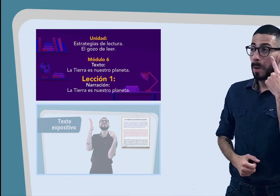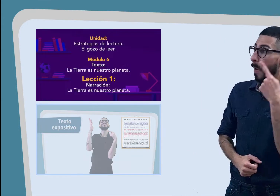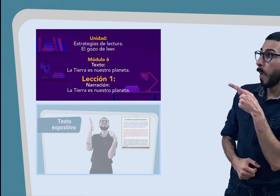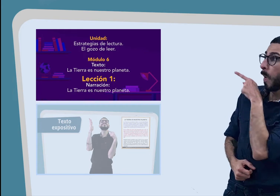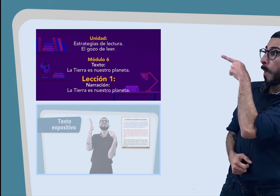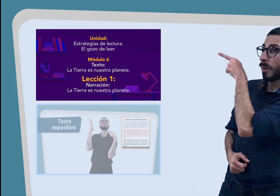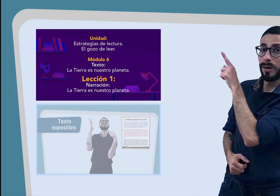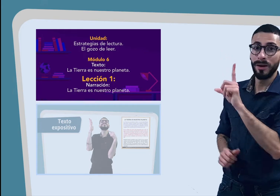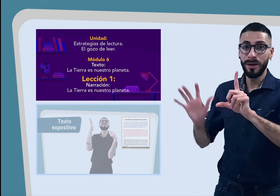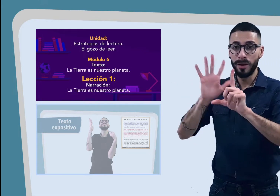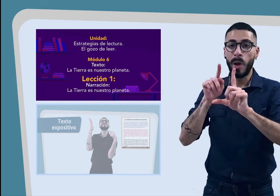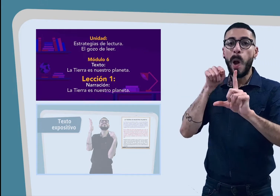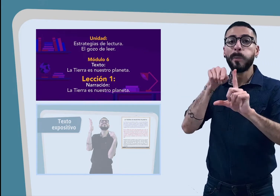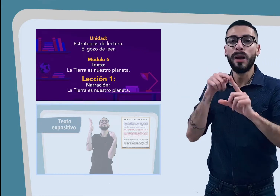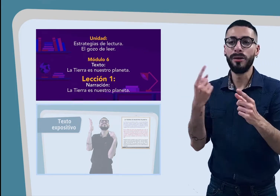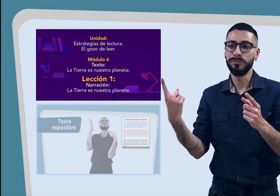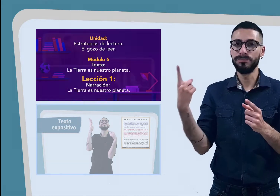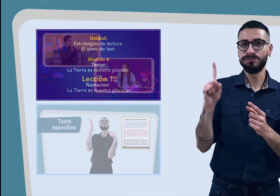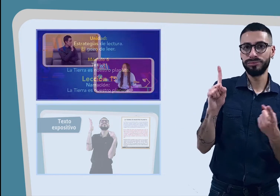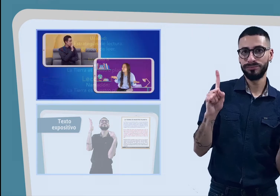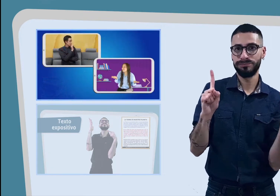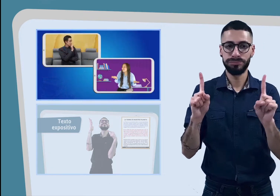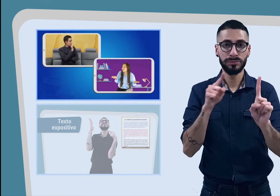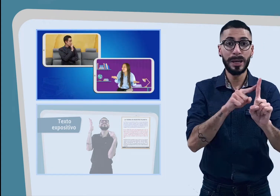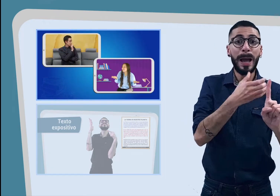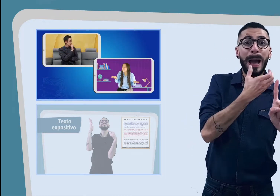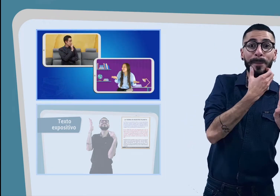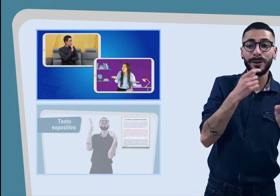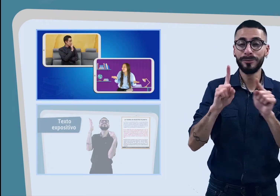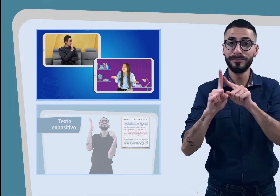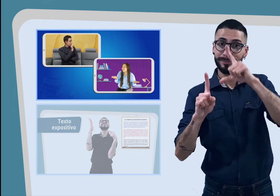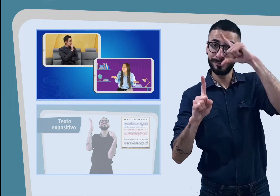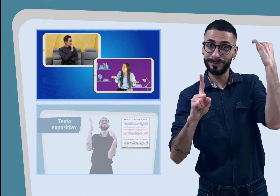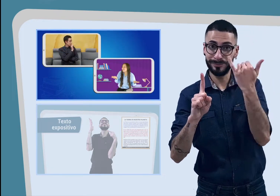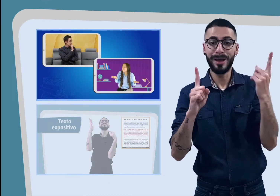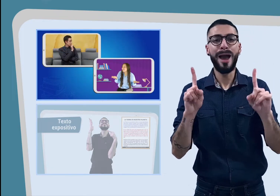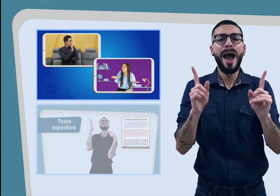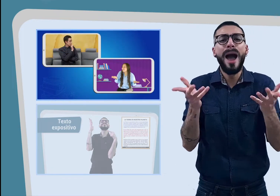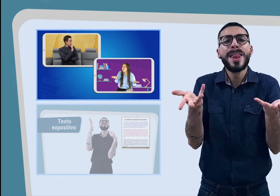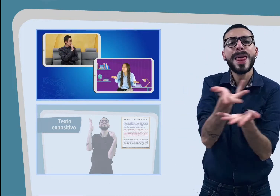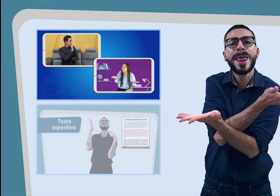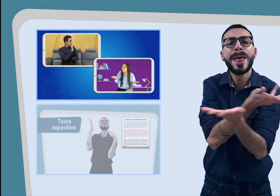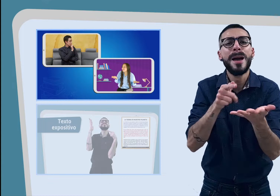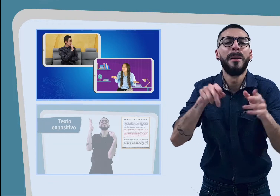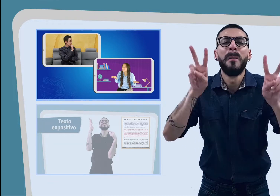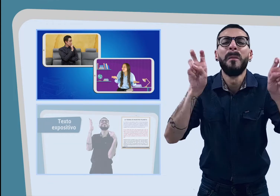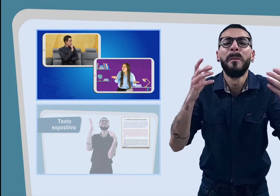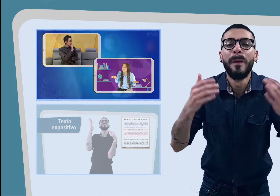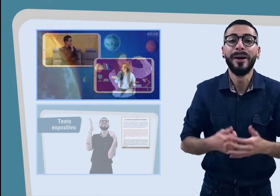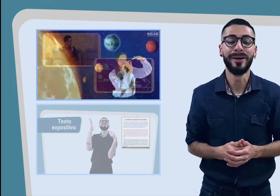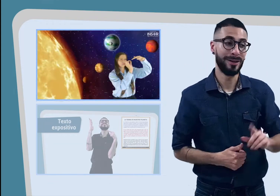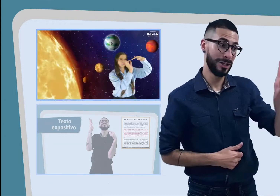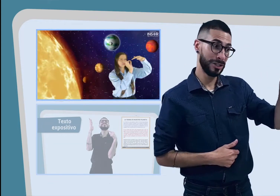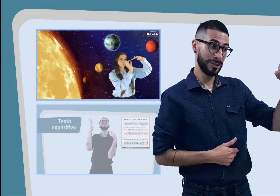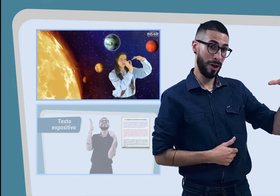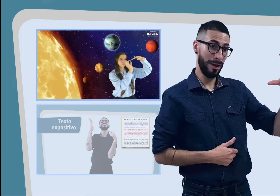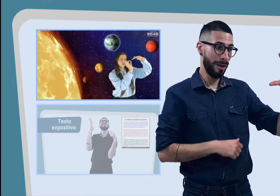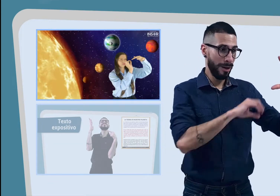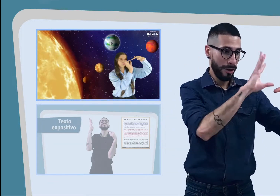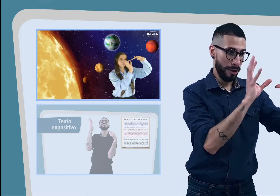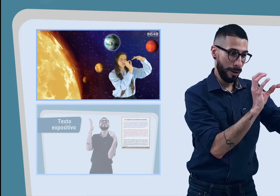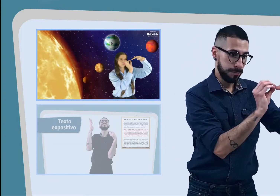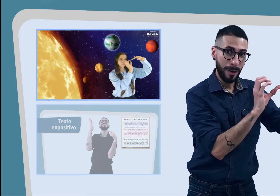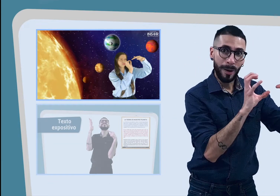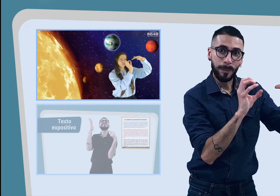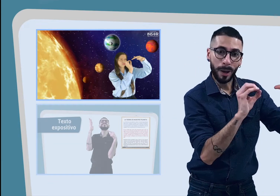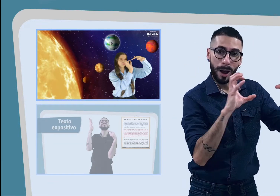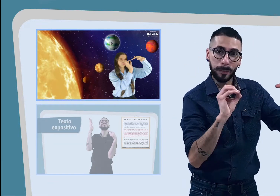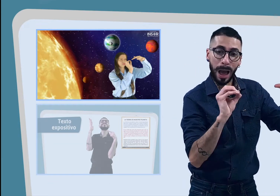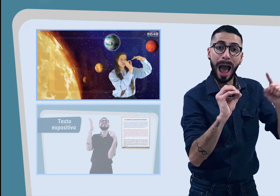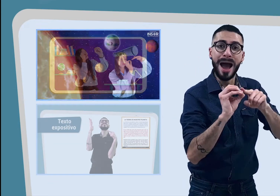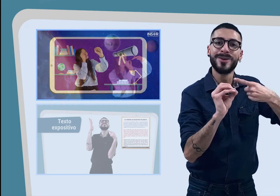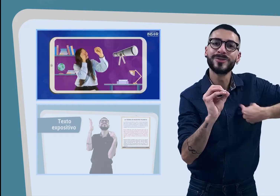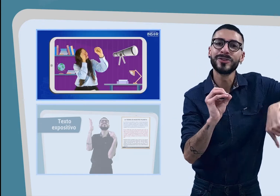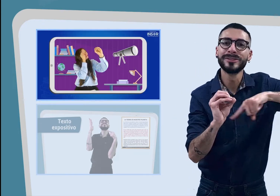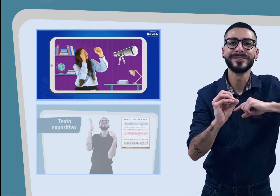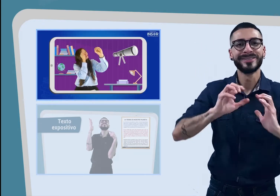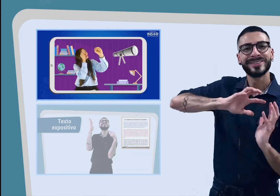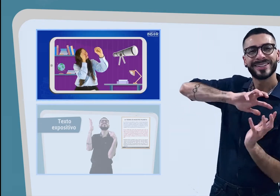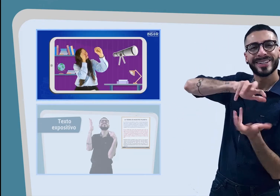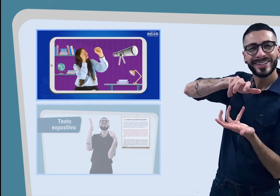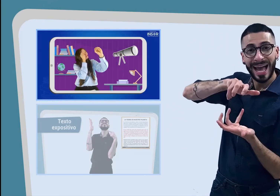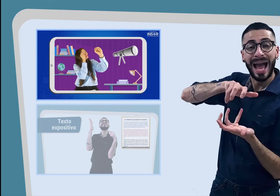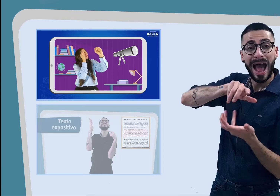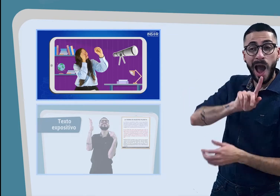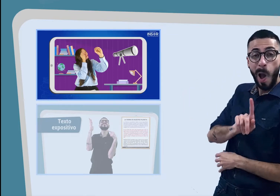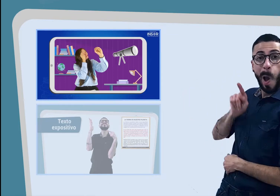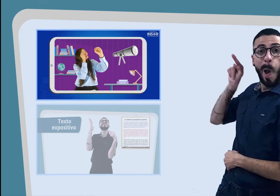El primero fue de una conversación entre Camilo y Leidy sobre el texto “La Tierra es nuestro planeta”.